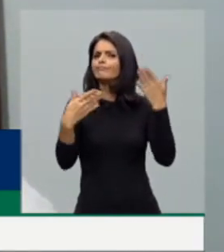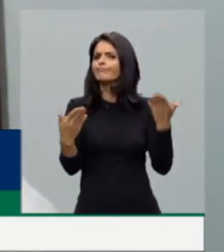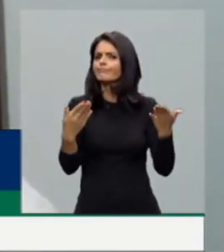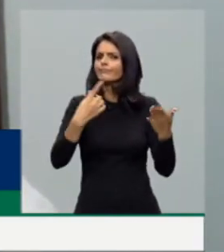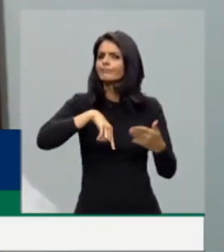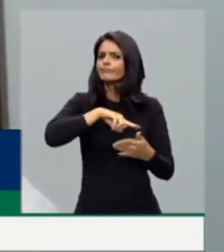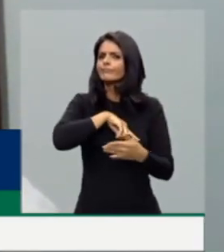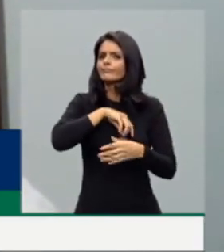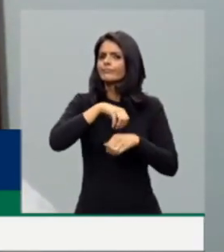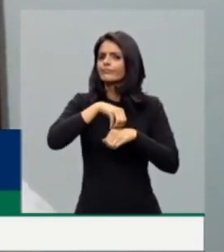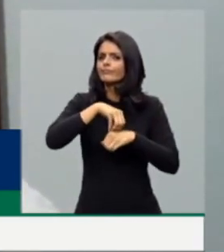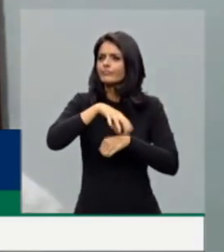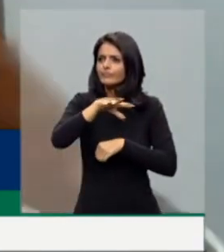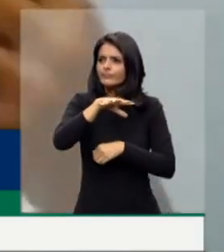VAI SER TRANSFORMADA NO